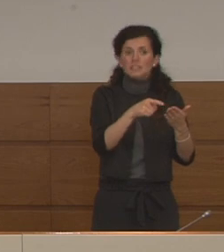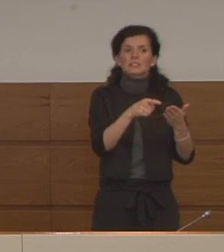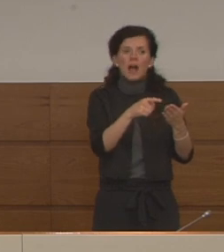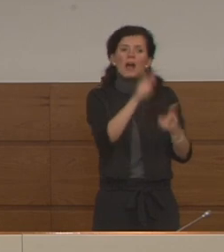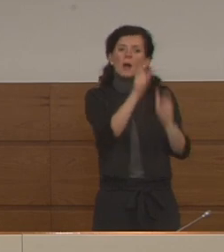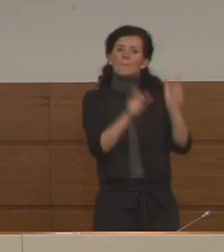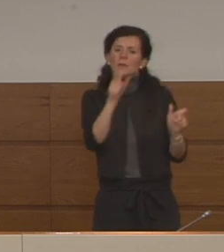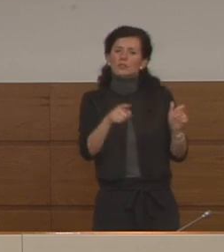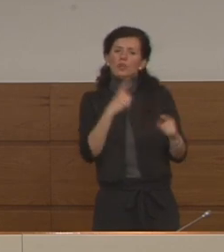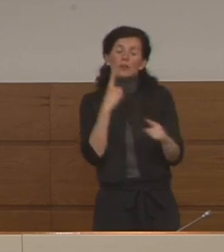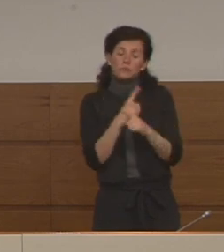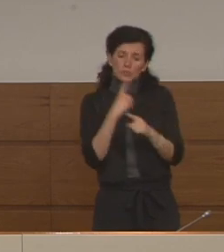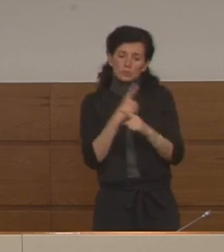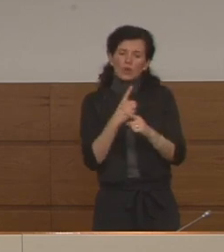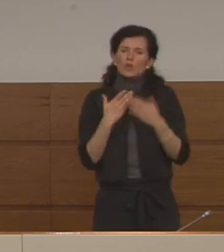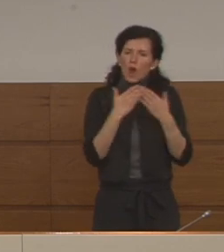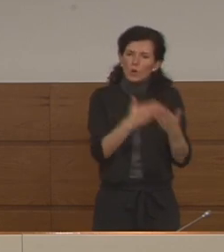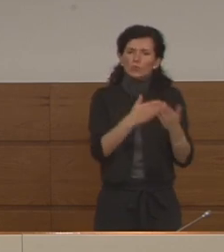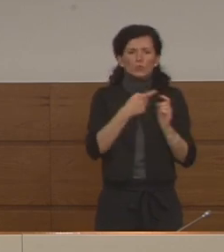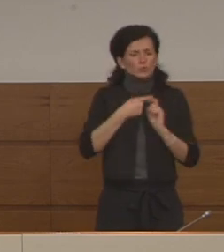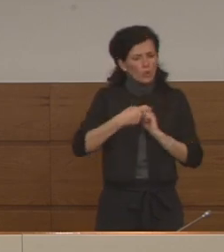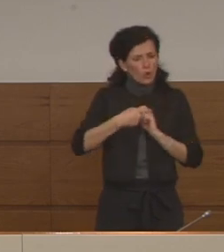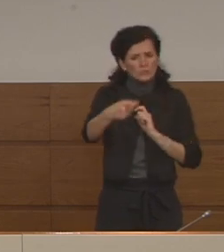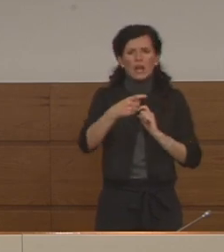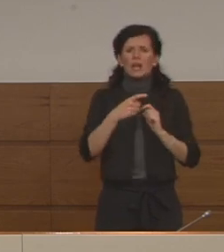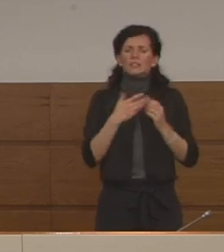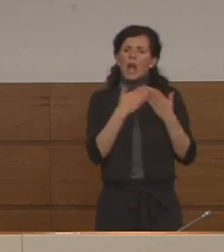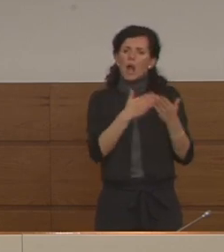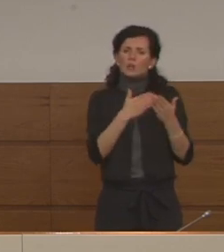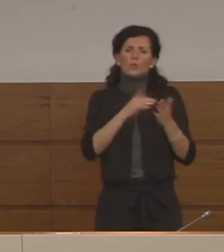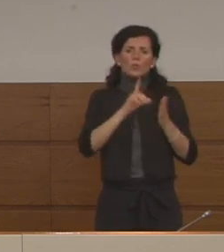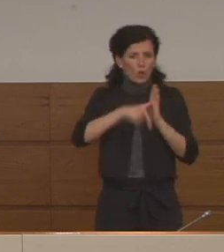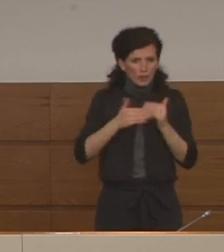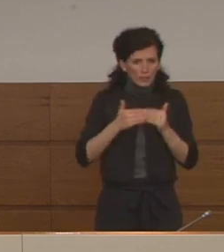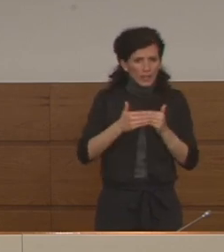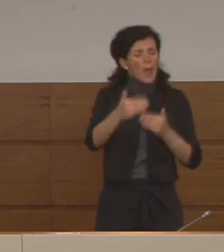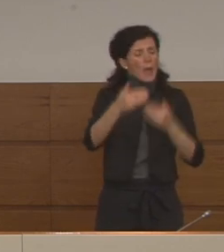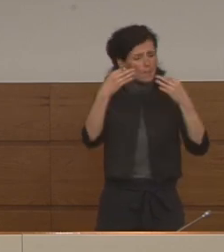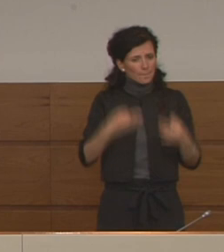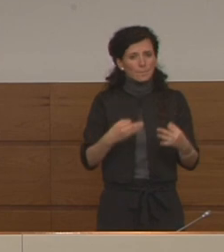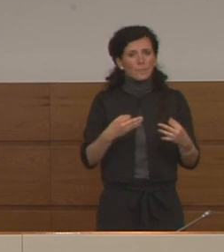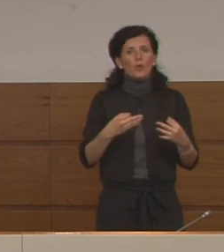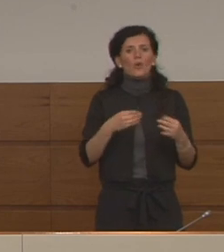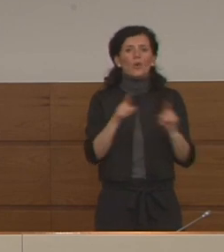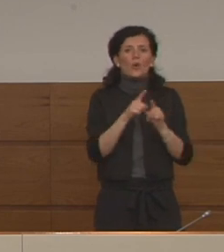aiuto costante, duraturo e assolutamente senza nessun passo indietro.